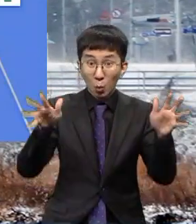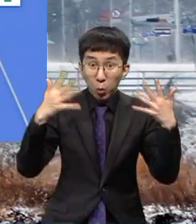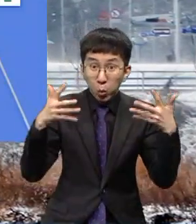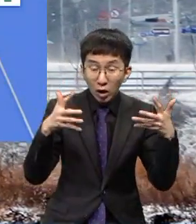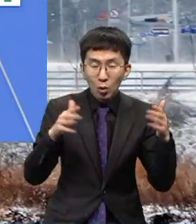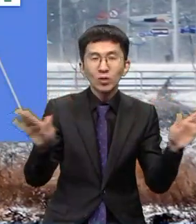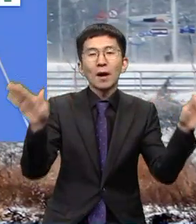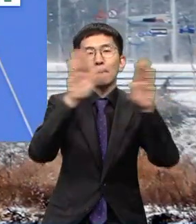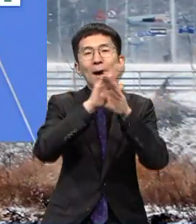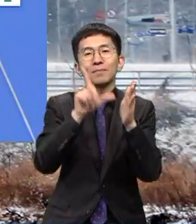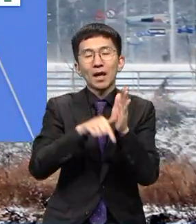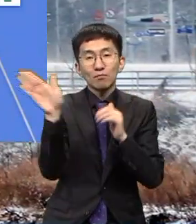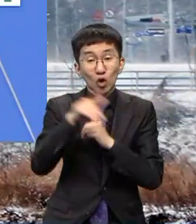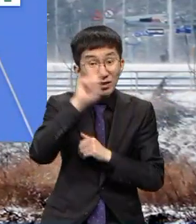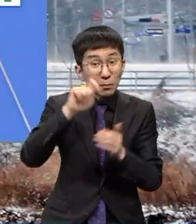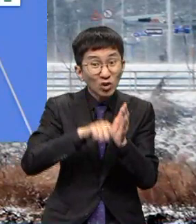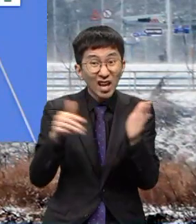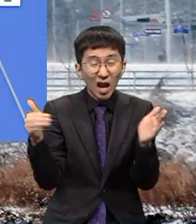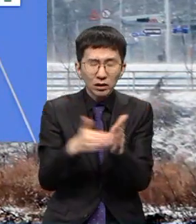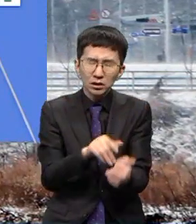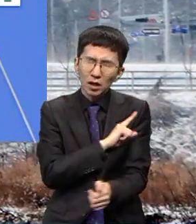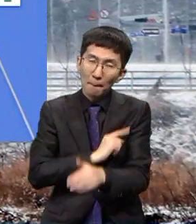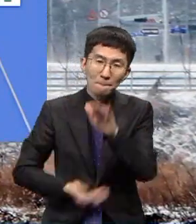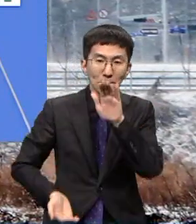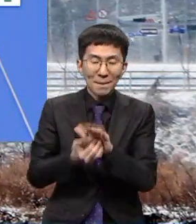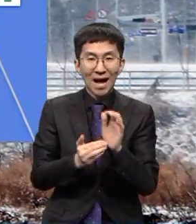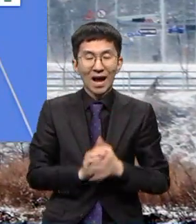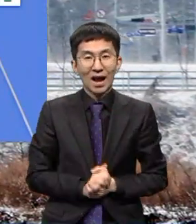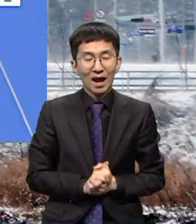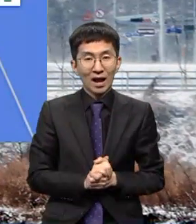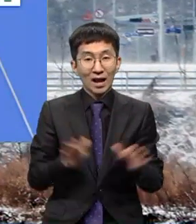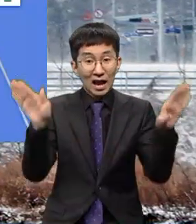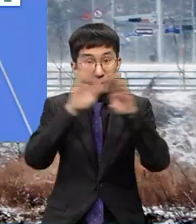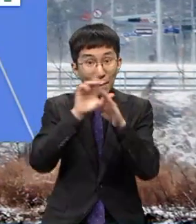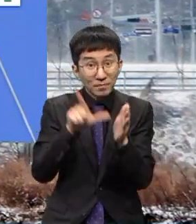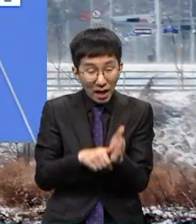사이에 가장 강하겠습니다. 밤사이 시설물로 인한 피해 없도록 각별히